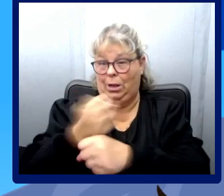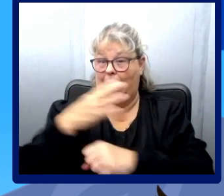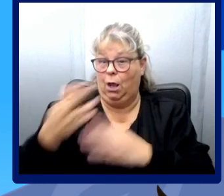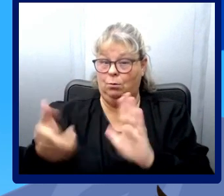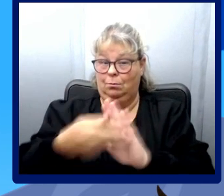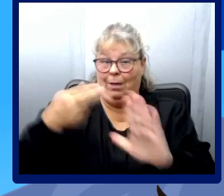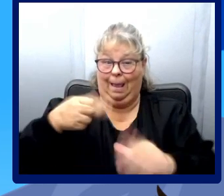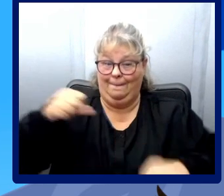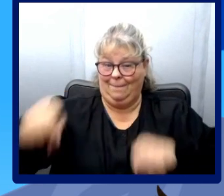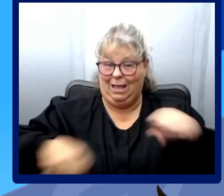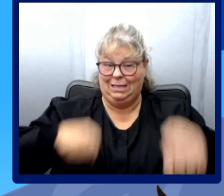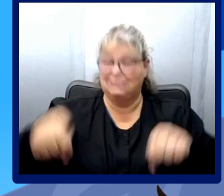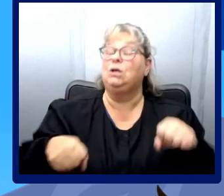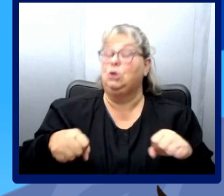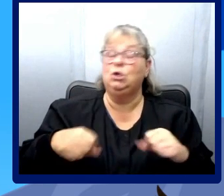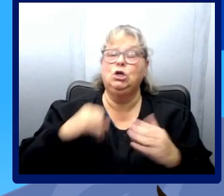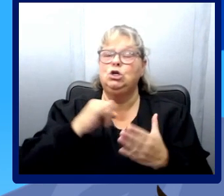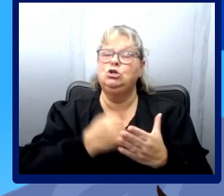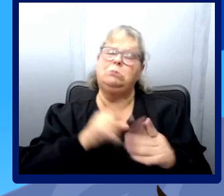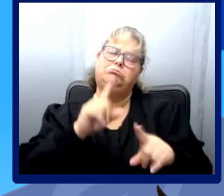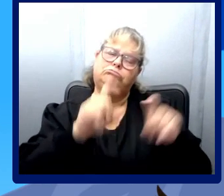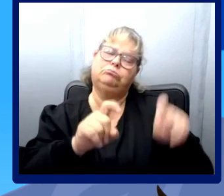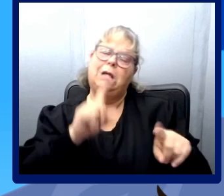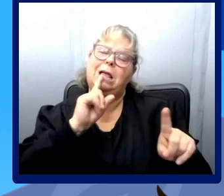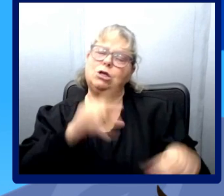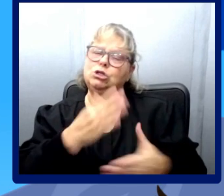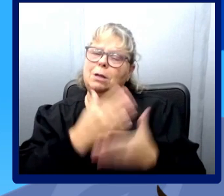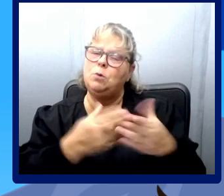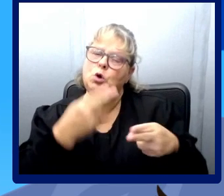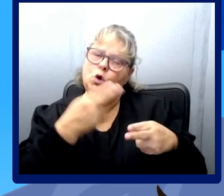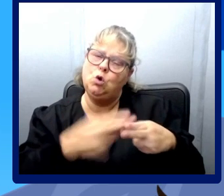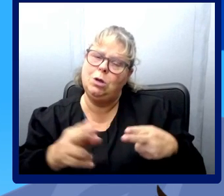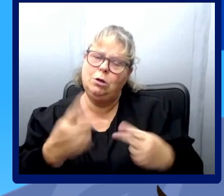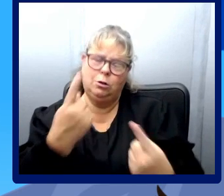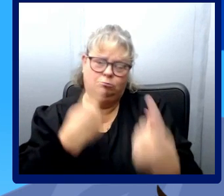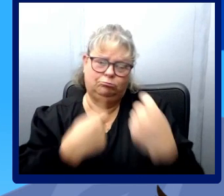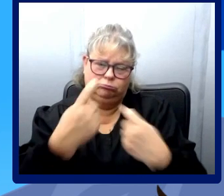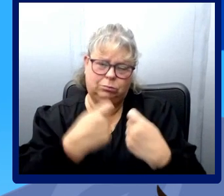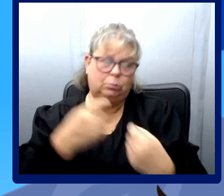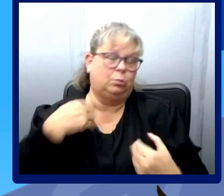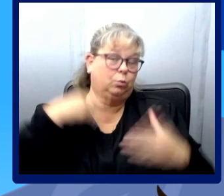Solo tienen que responder a algunas preguntas divertidas sobre Salesforce Labs que espero que conozcan.